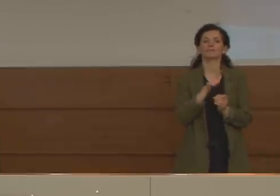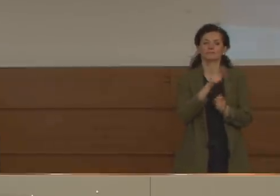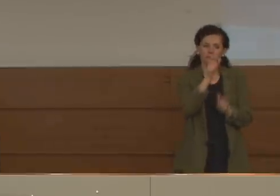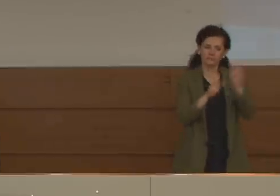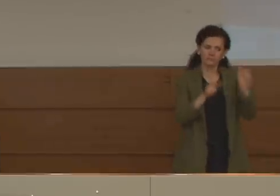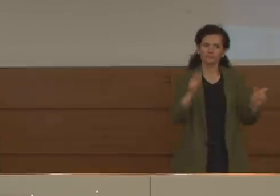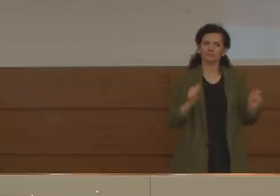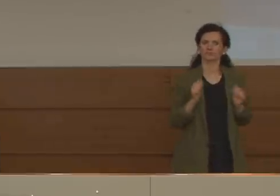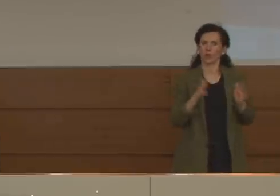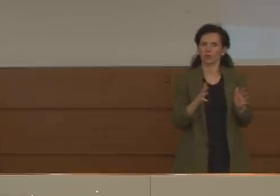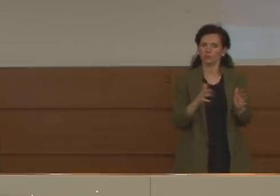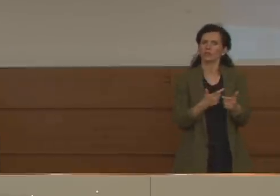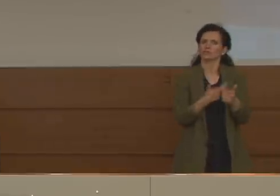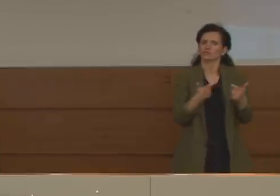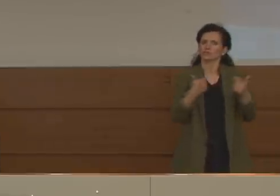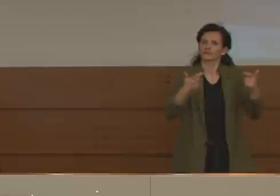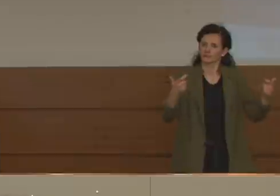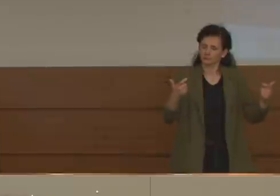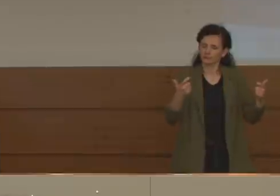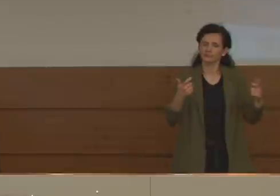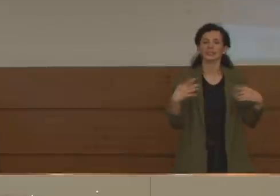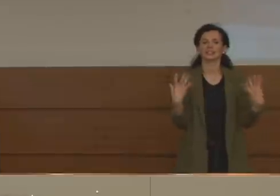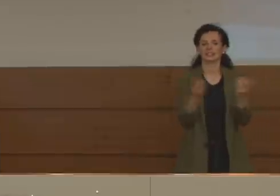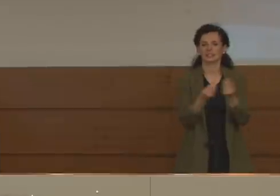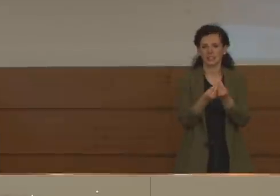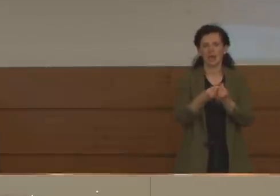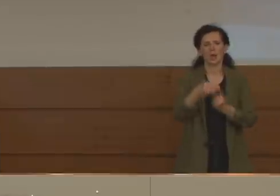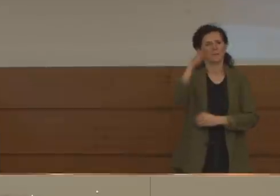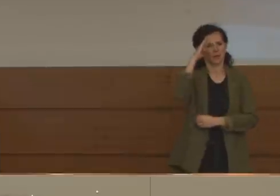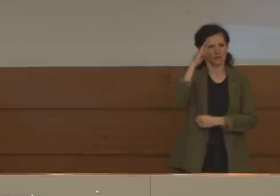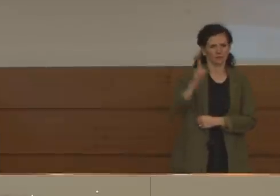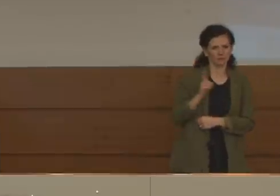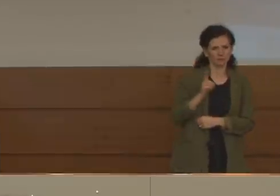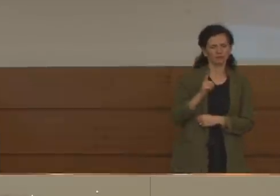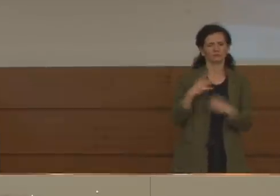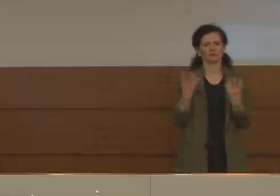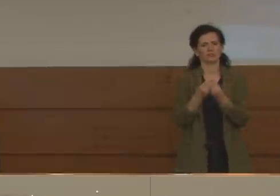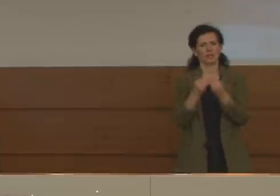A questo si aggiungono le Forze Armate, le Forze dell'Ordine, il Personale del Dipartimento,